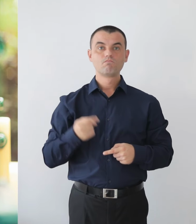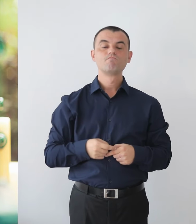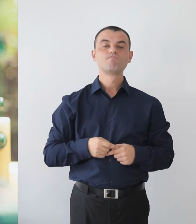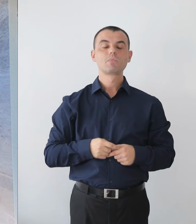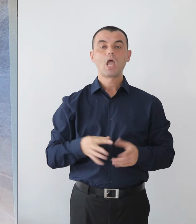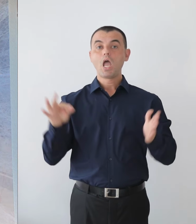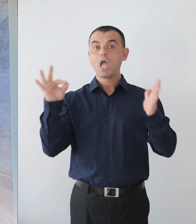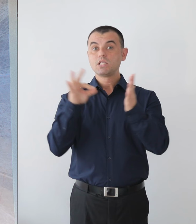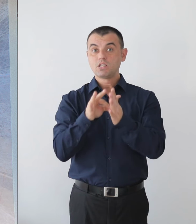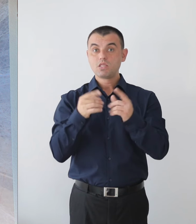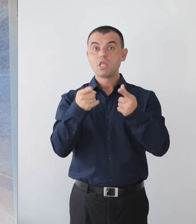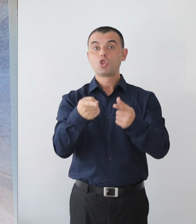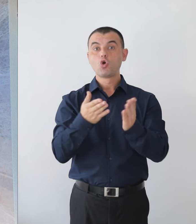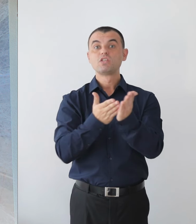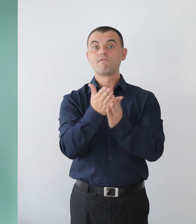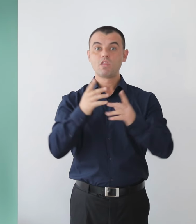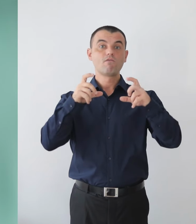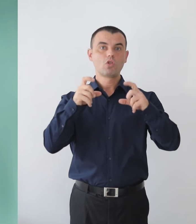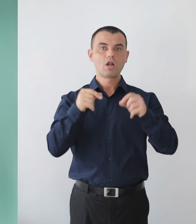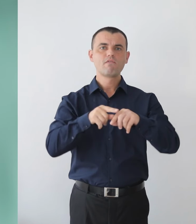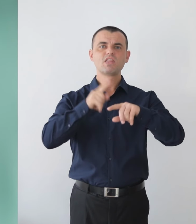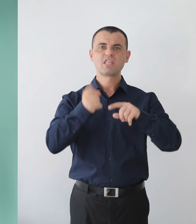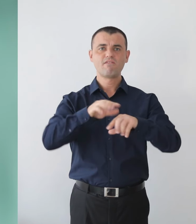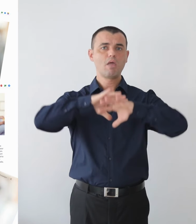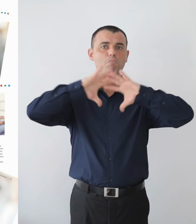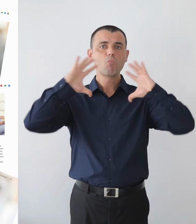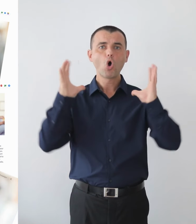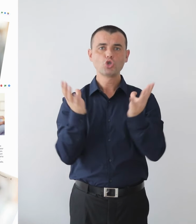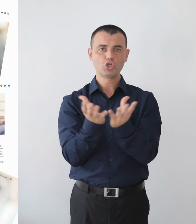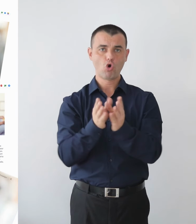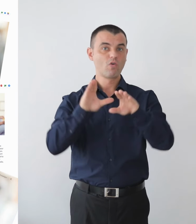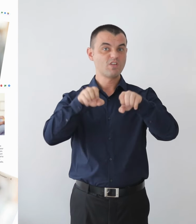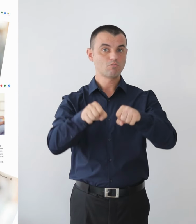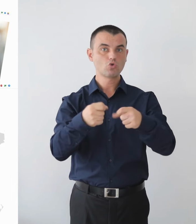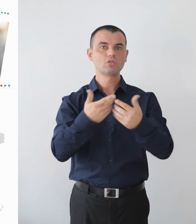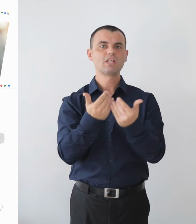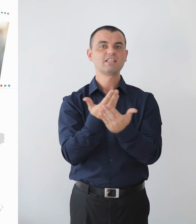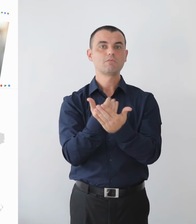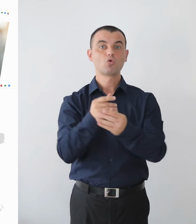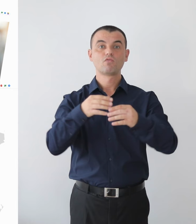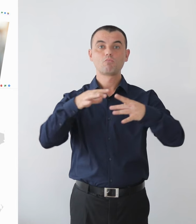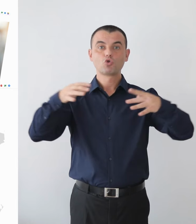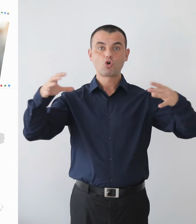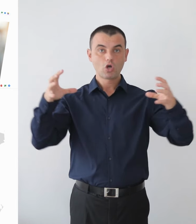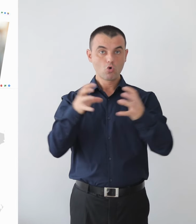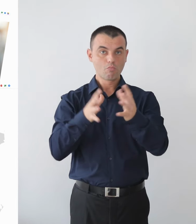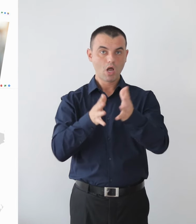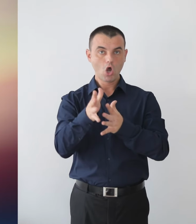Темата и мотивът на този тип фотография трябва да бъдат максимално широки колкото е възможно, за да може да се използва по целия свят.